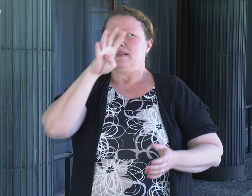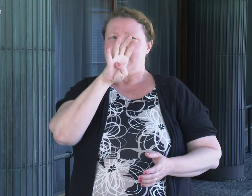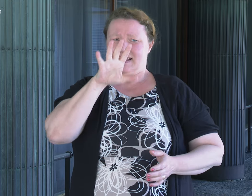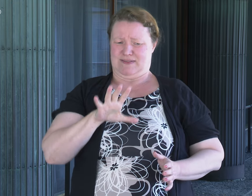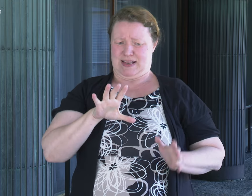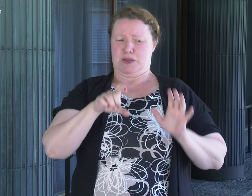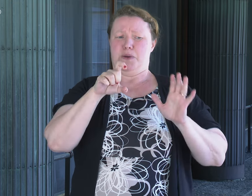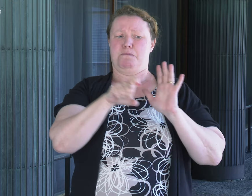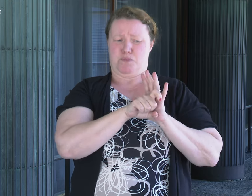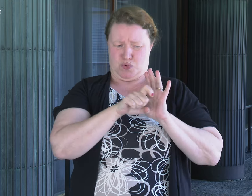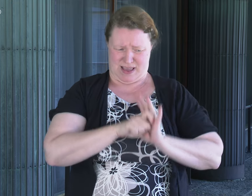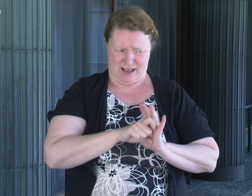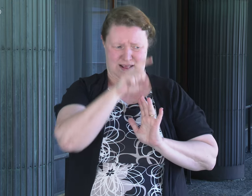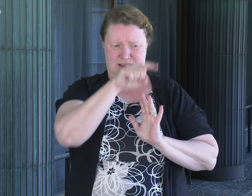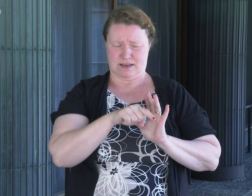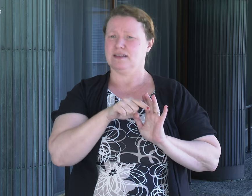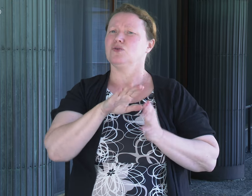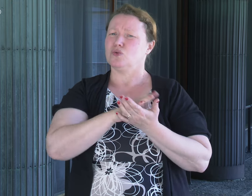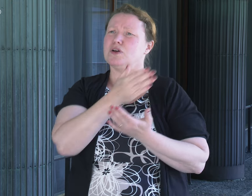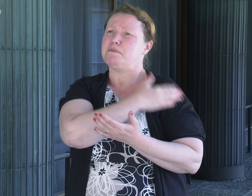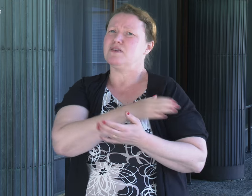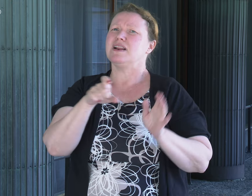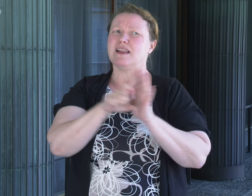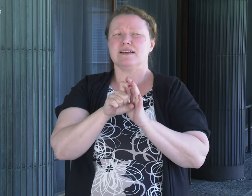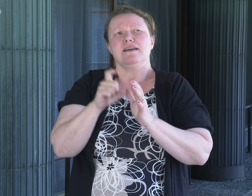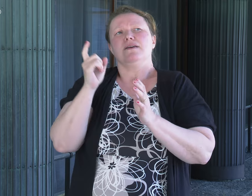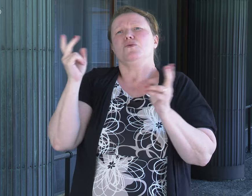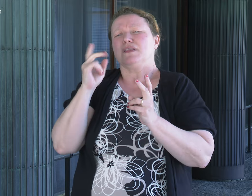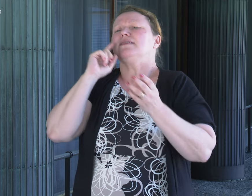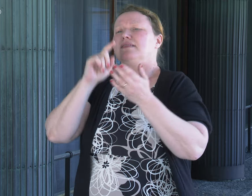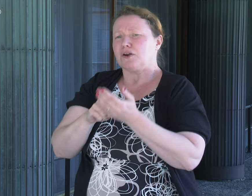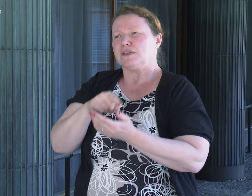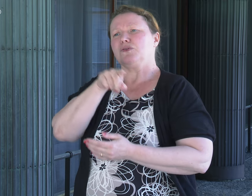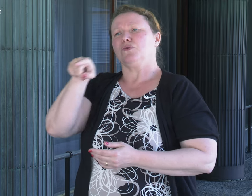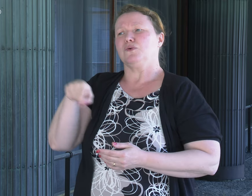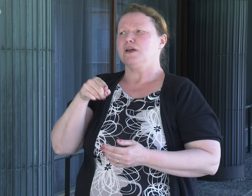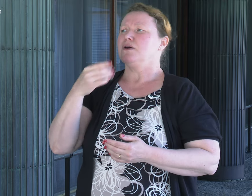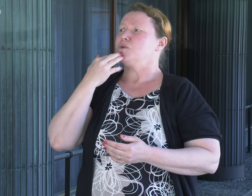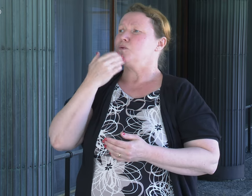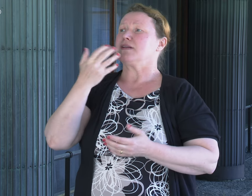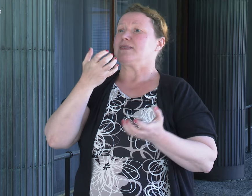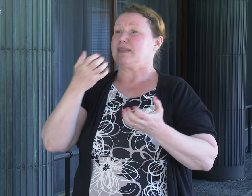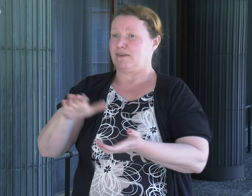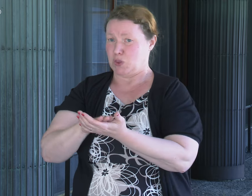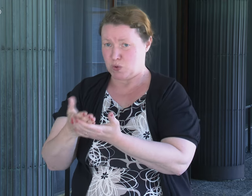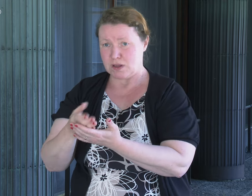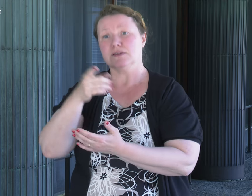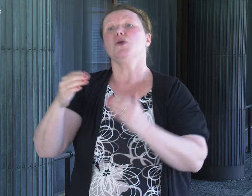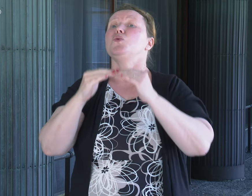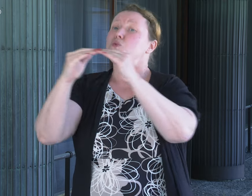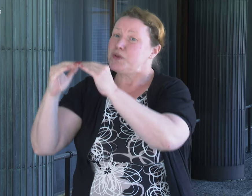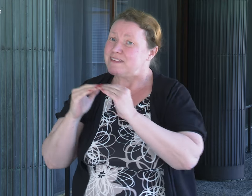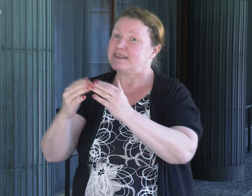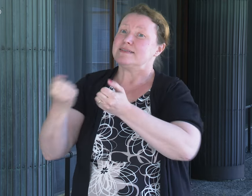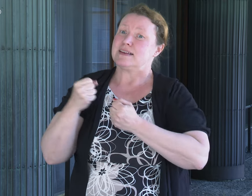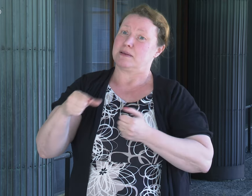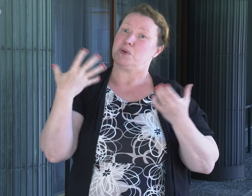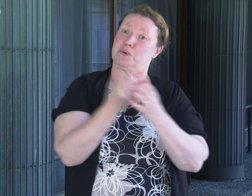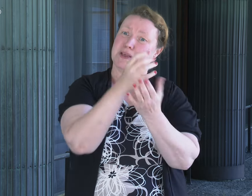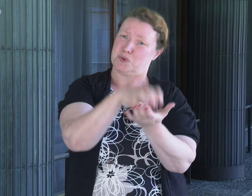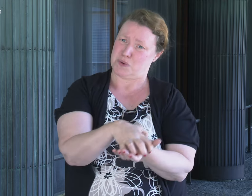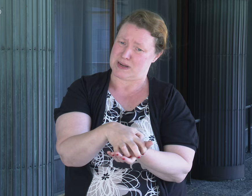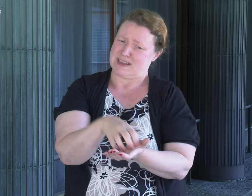Tulkkauspalvelulain pointtina on se, että tulkkauspalvelua käyttävät voivat toimia yhdenvertaisina yhteiskunnassa.